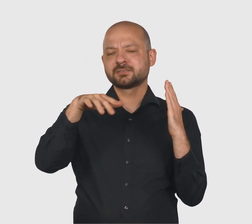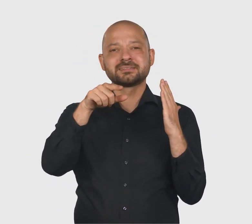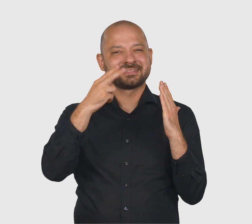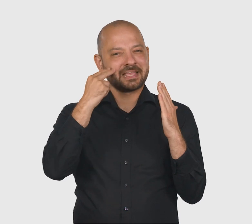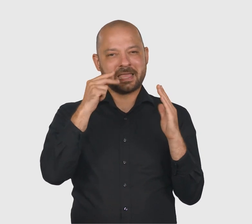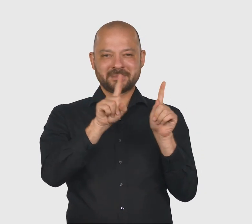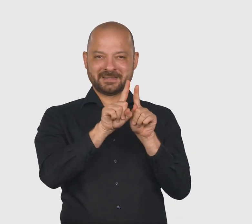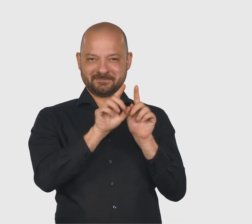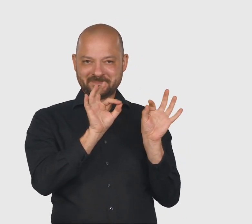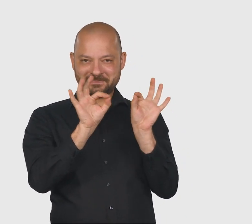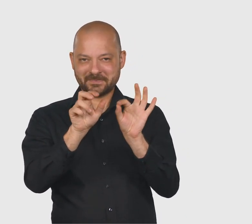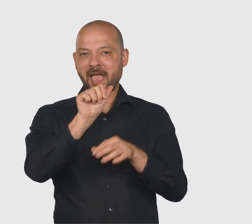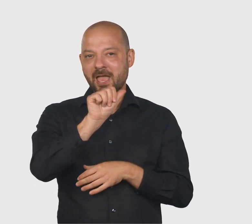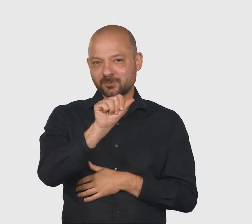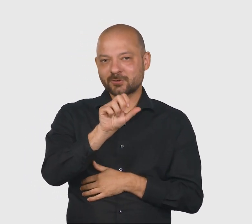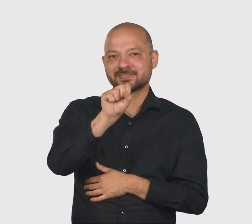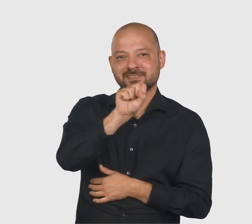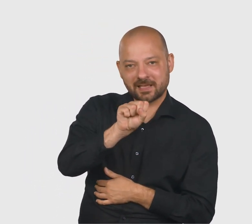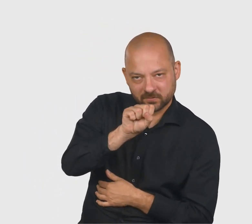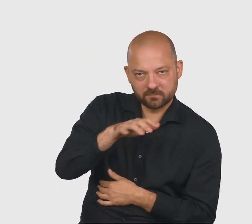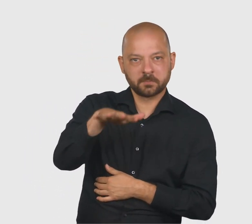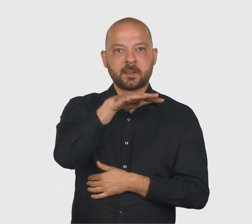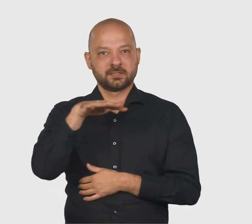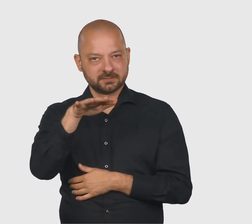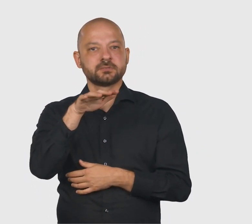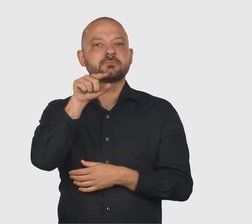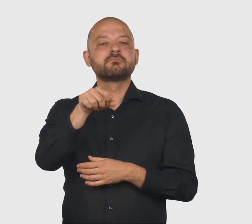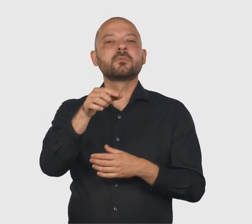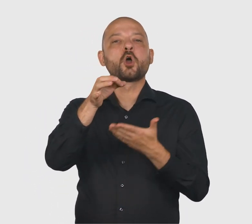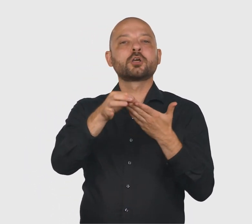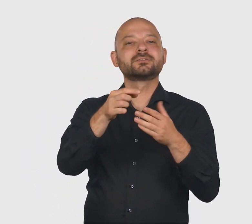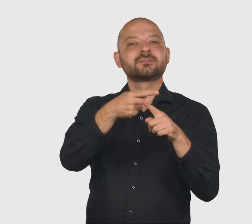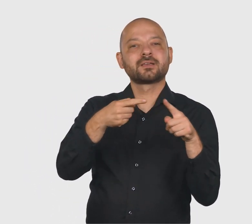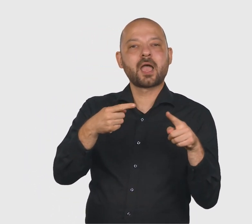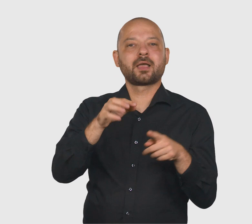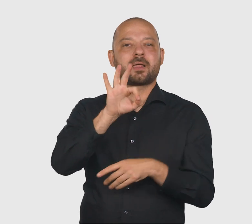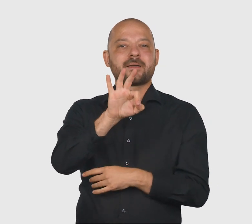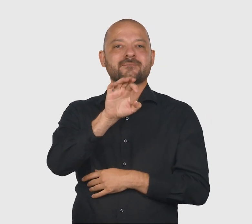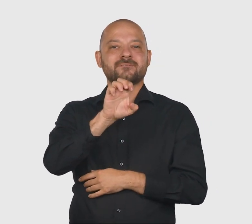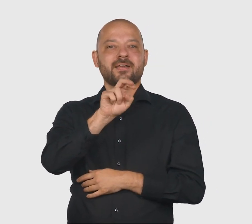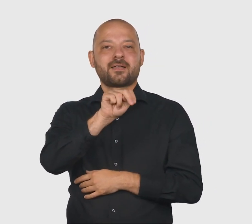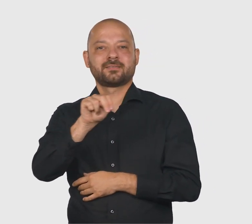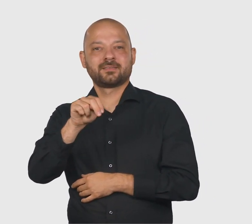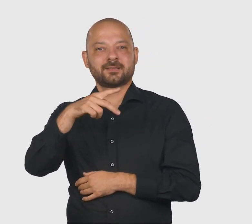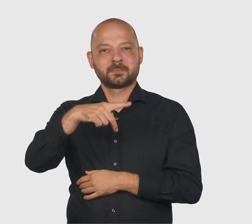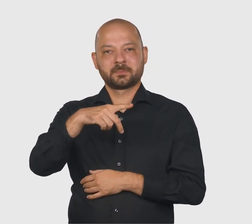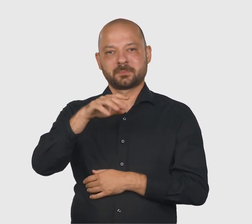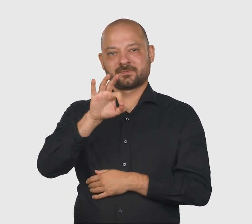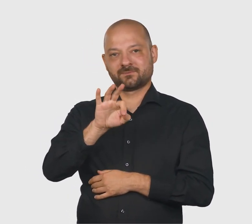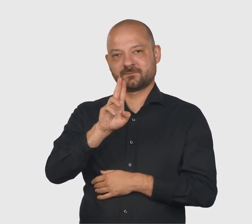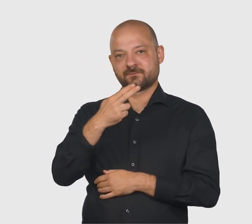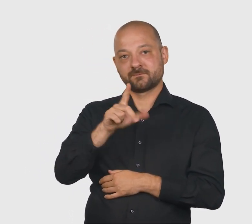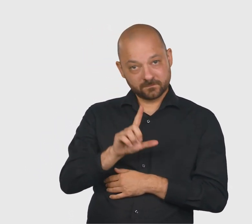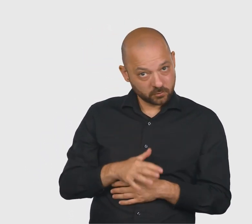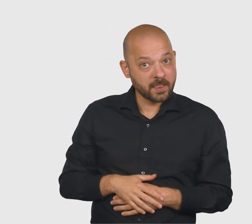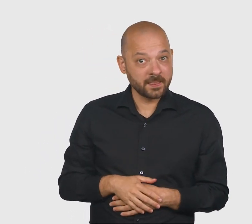Platz im Ortsteil Fennpfuhl.